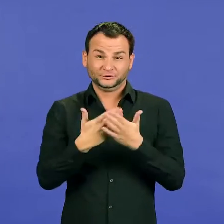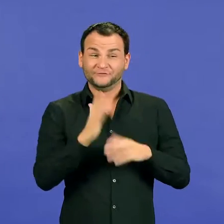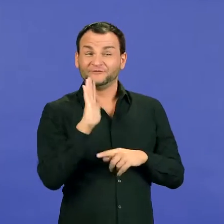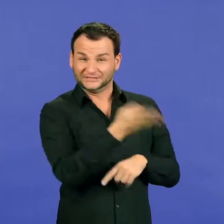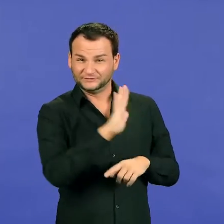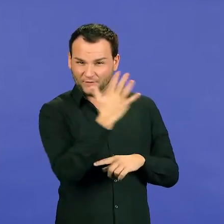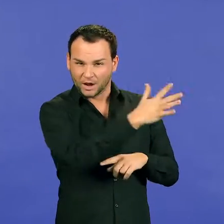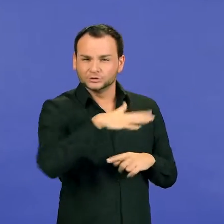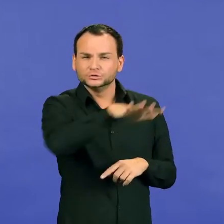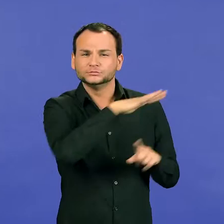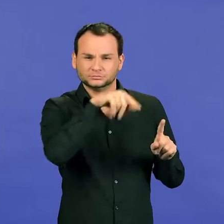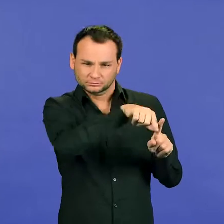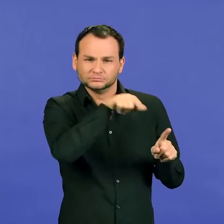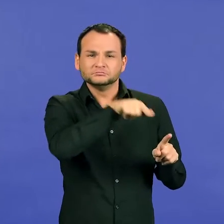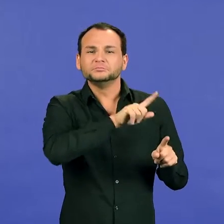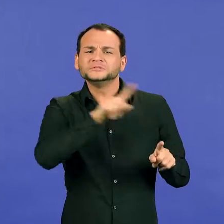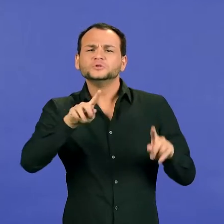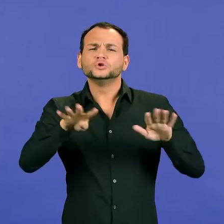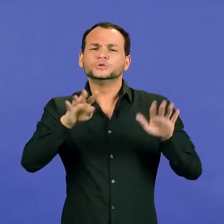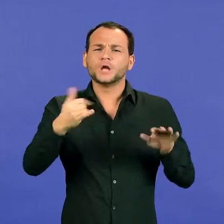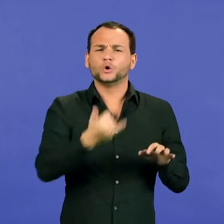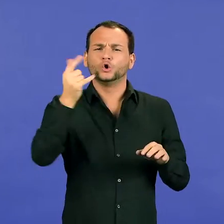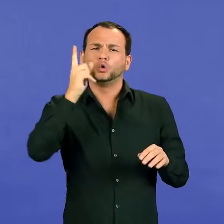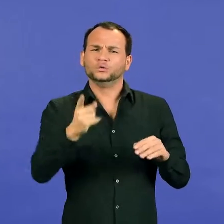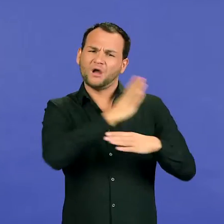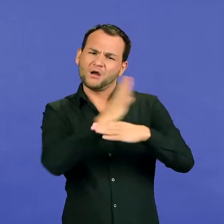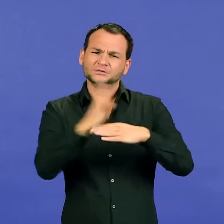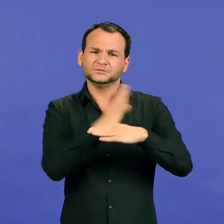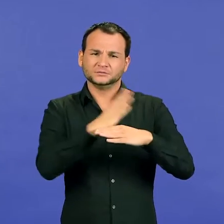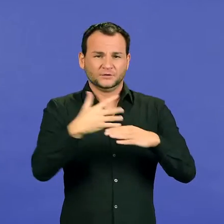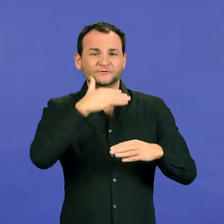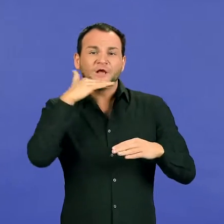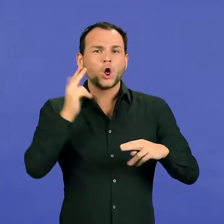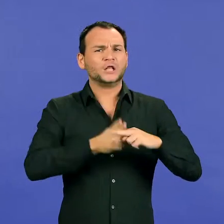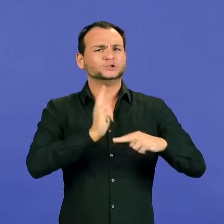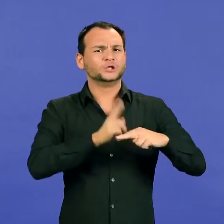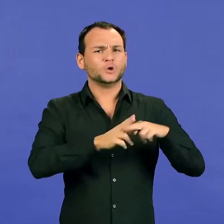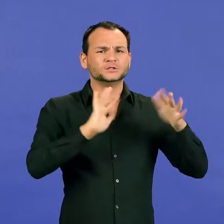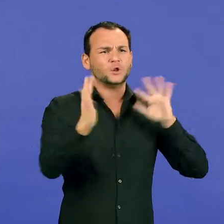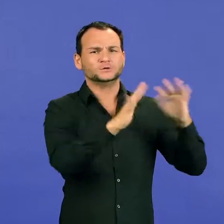So gab es im Westerwald bis ins 19. Jahrhundert hinein sehr viel Holz, da es